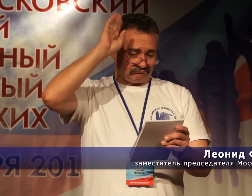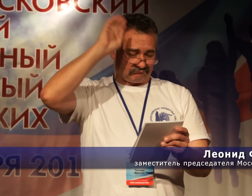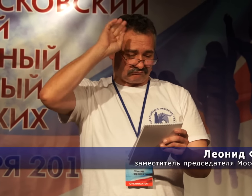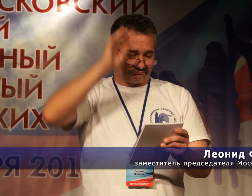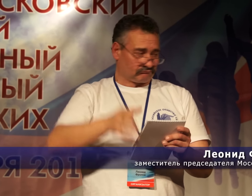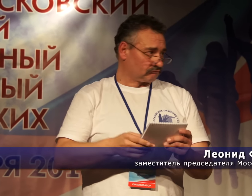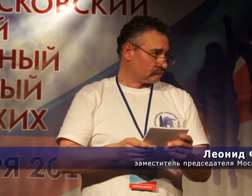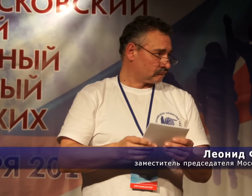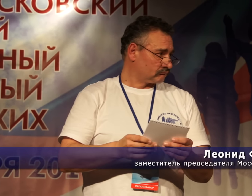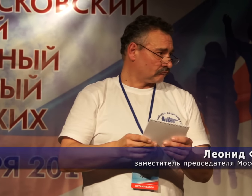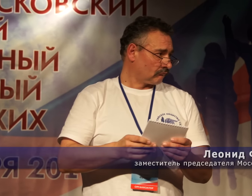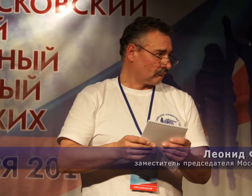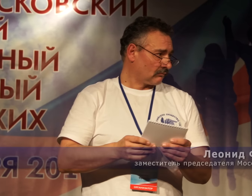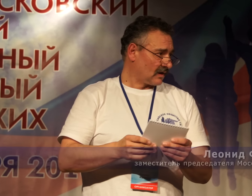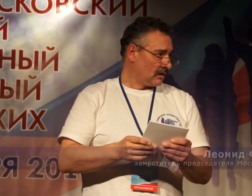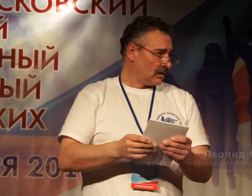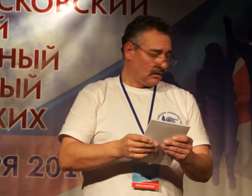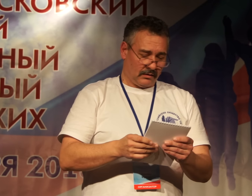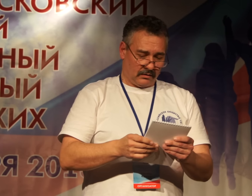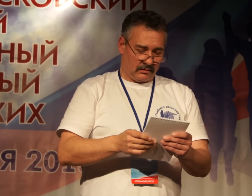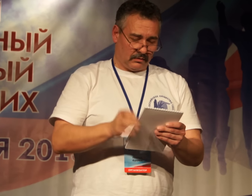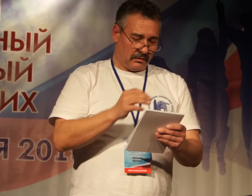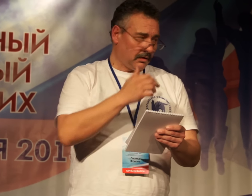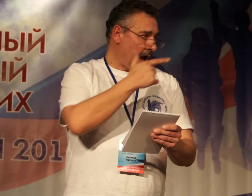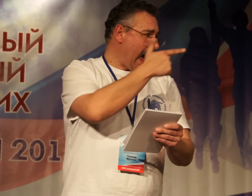которую вел Леонид Фролов.